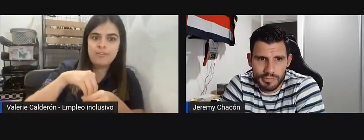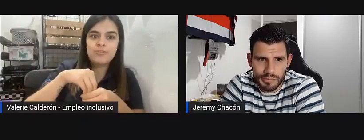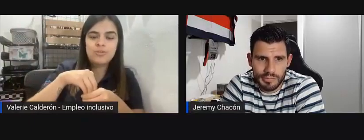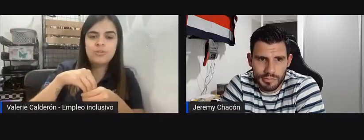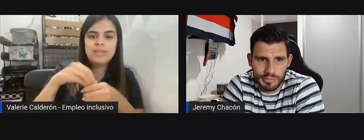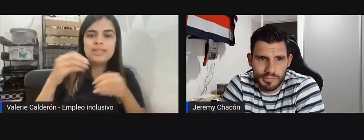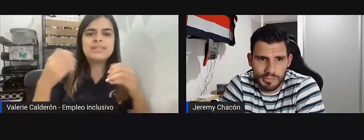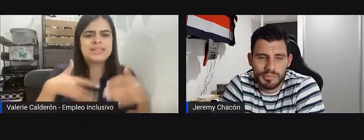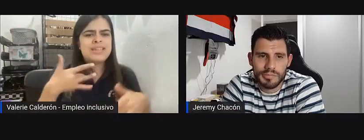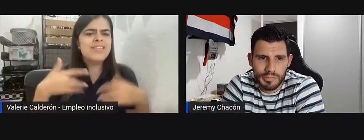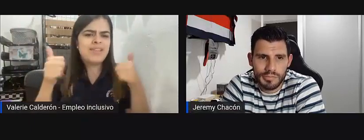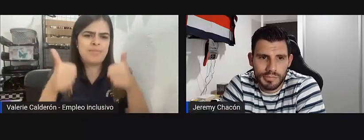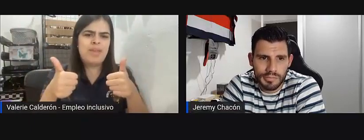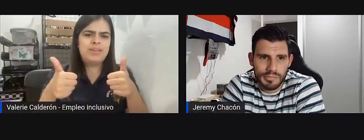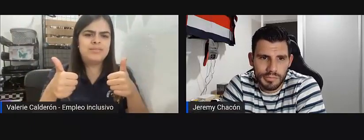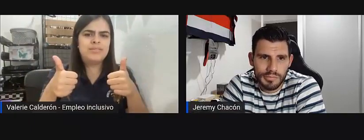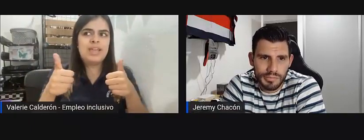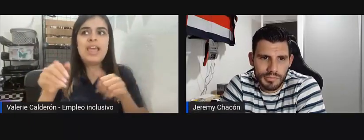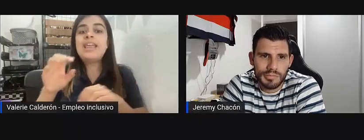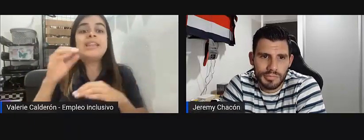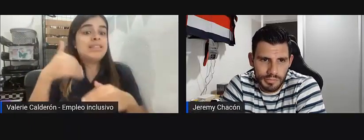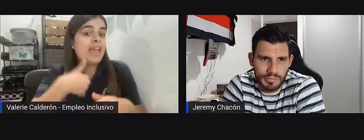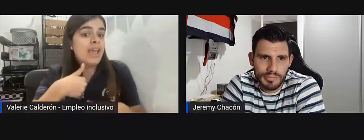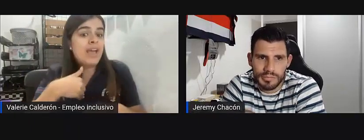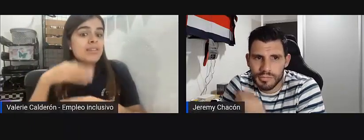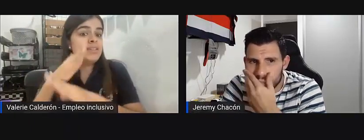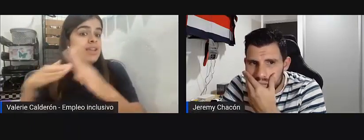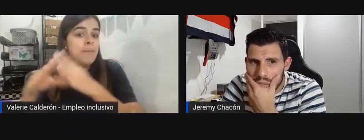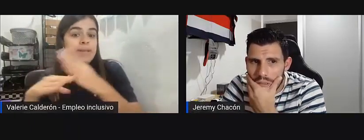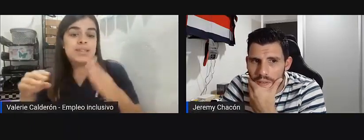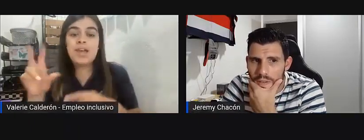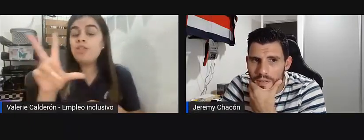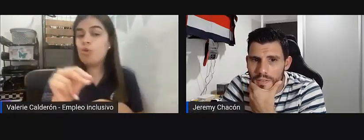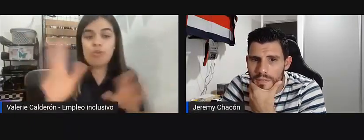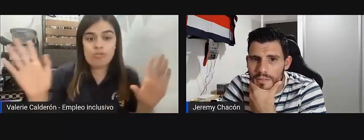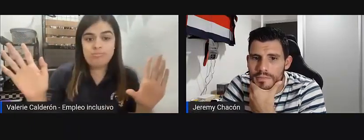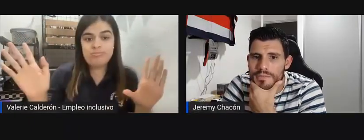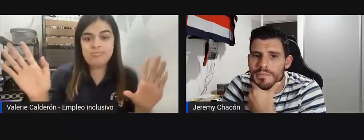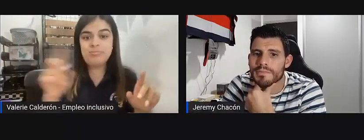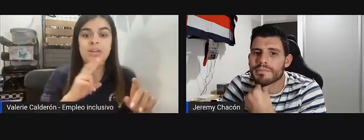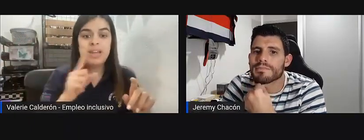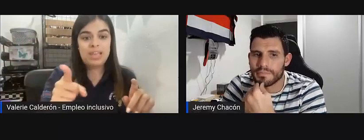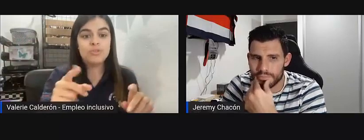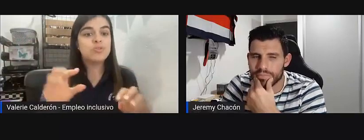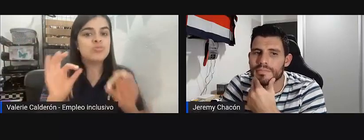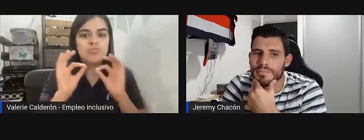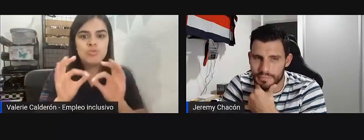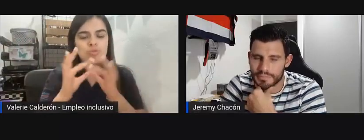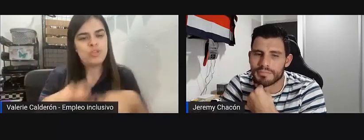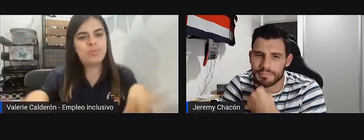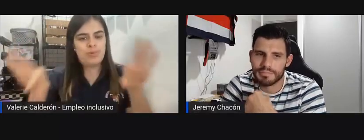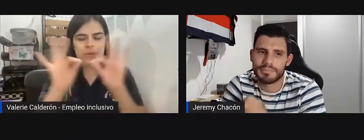adentro se sientan bien tengan discapacidad o no Verdad que eso es muy muy importante